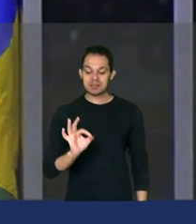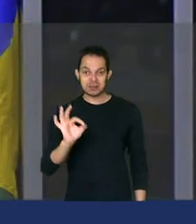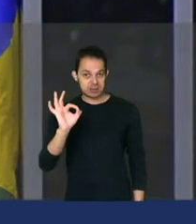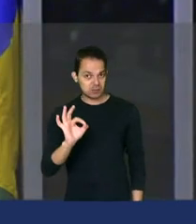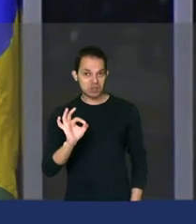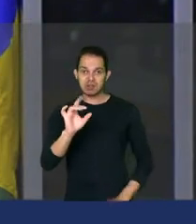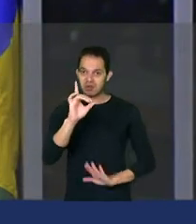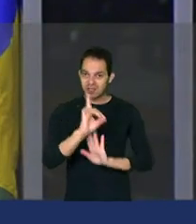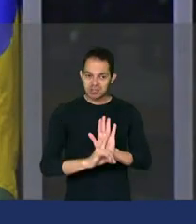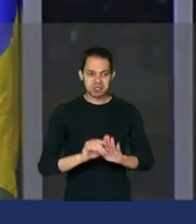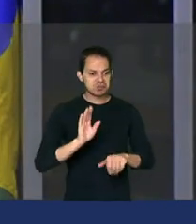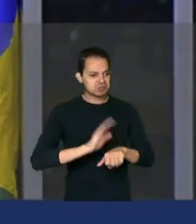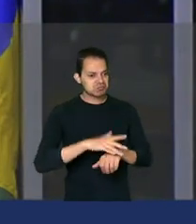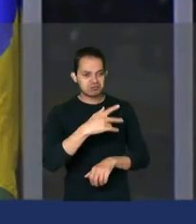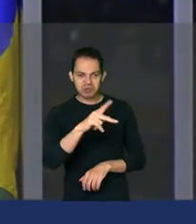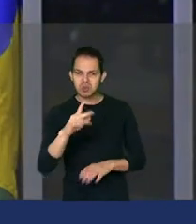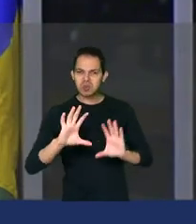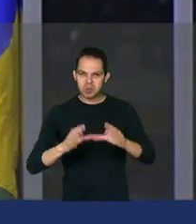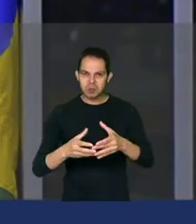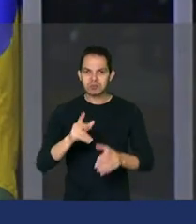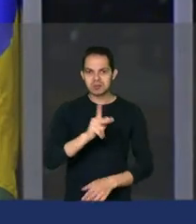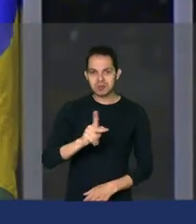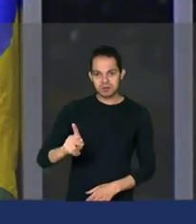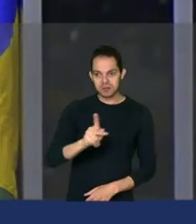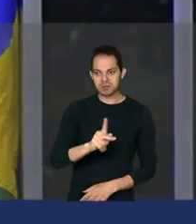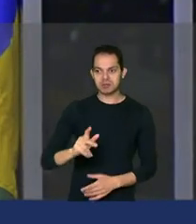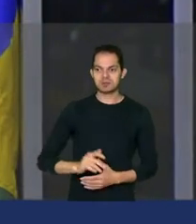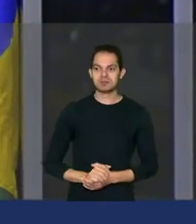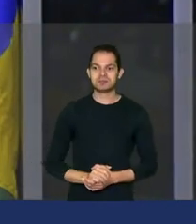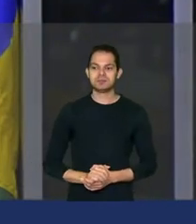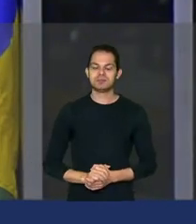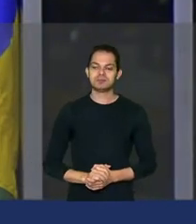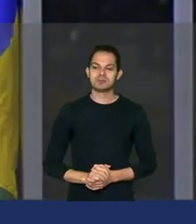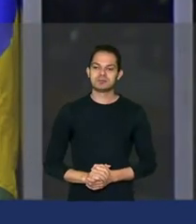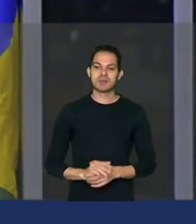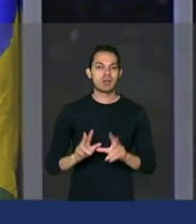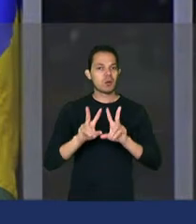ELES RECEBESSEM OS 60%, QUE O É DIREITO DA CATEGORIA. ESSE